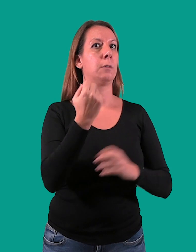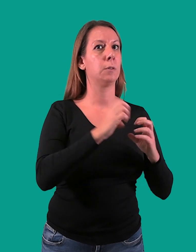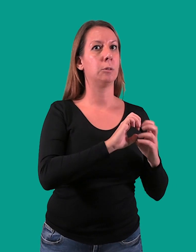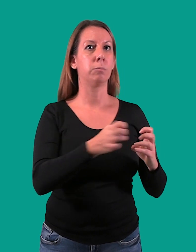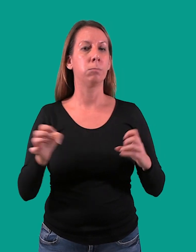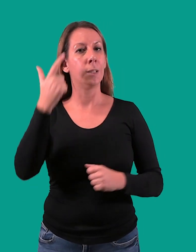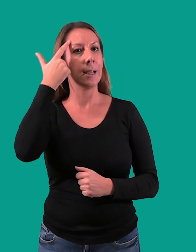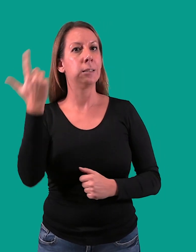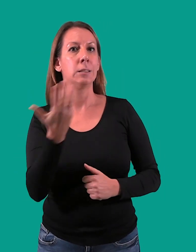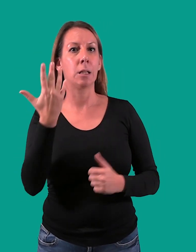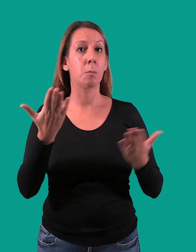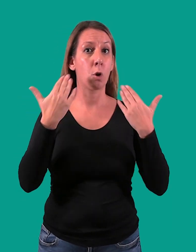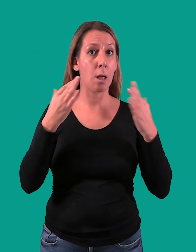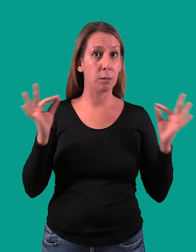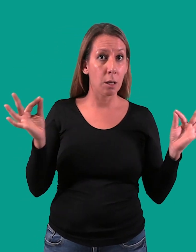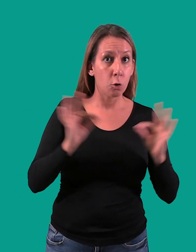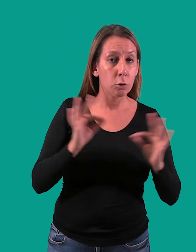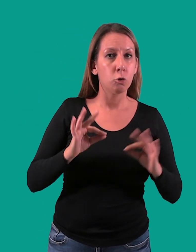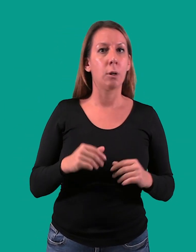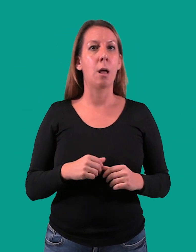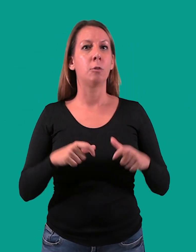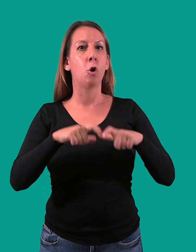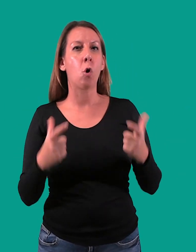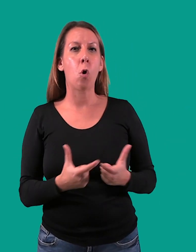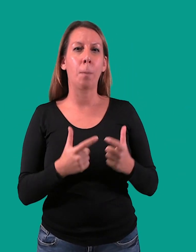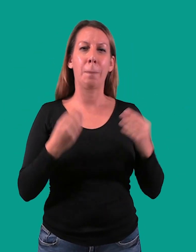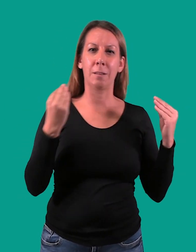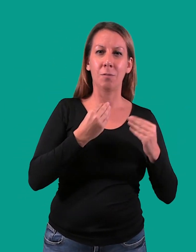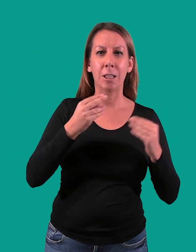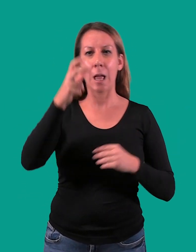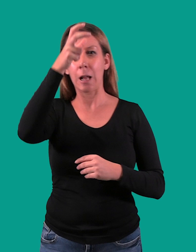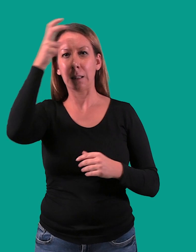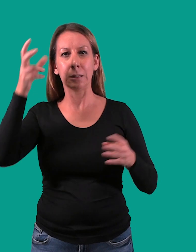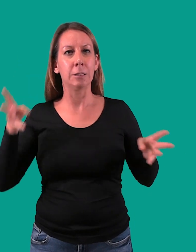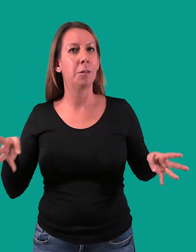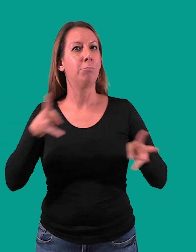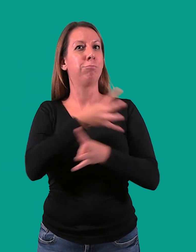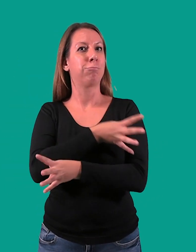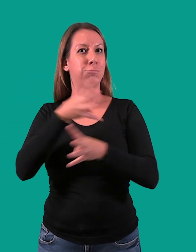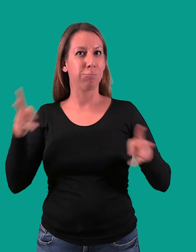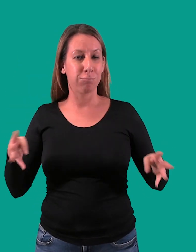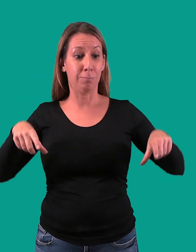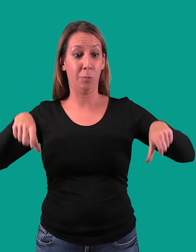riparazioni, cambi d'olio, freni, scarichi e altri.